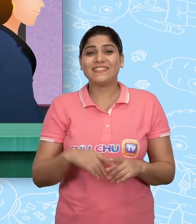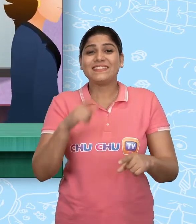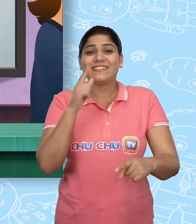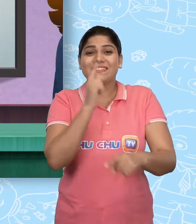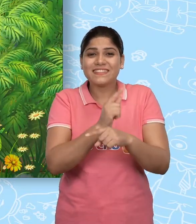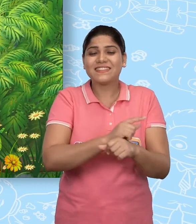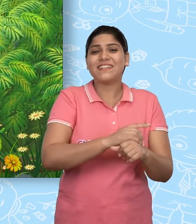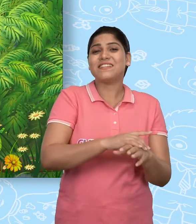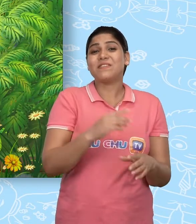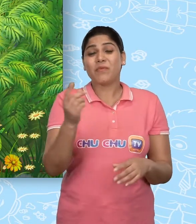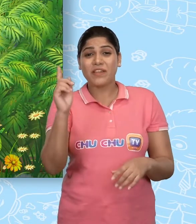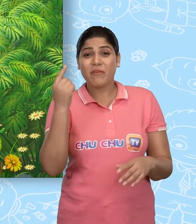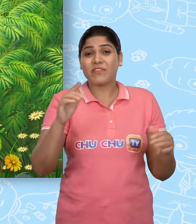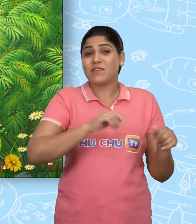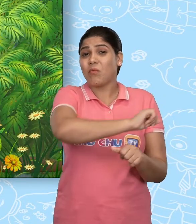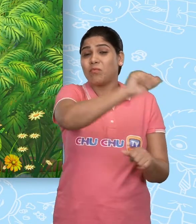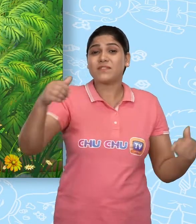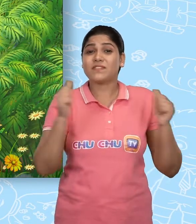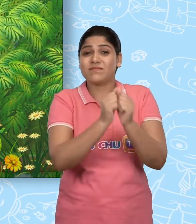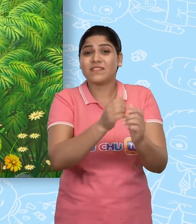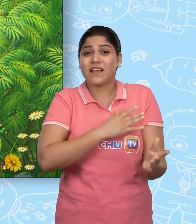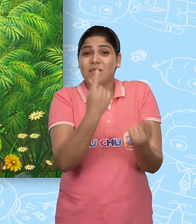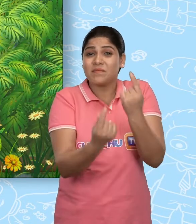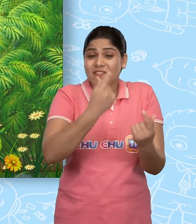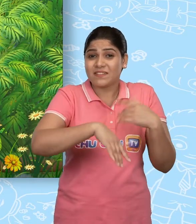Miss Dorothy सबको एक बार फिर बगीचे में ले गयीं.